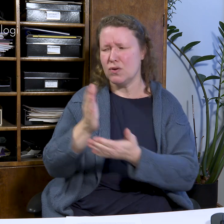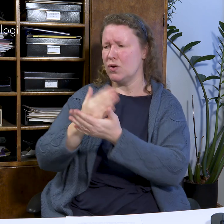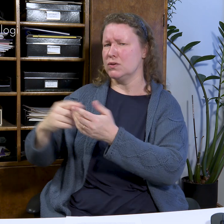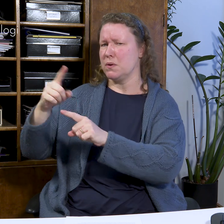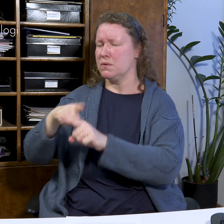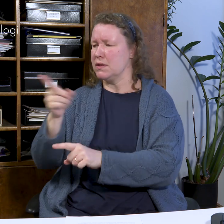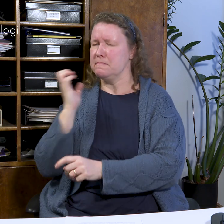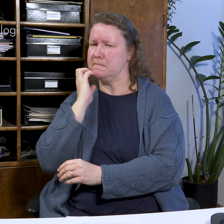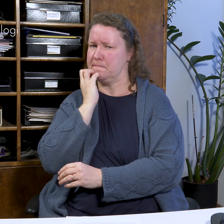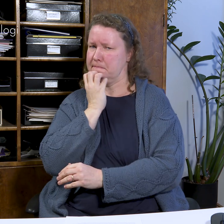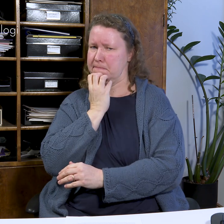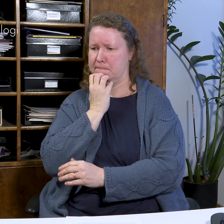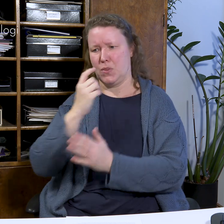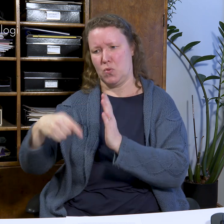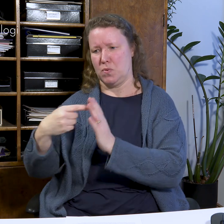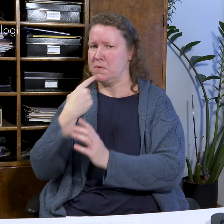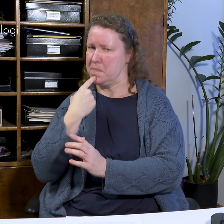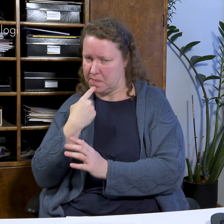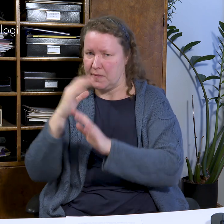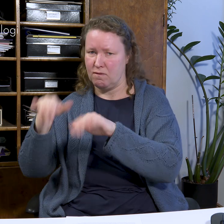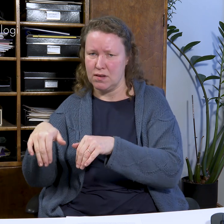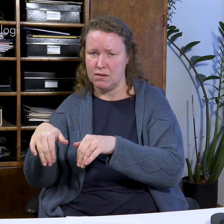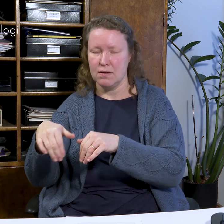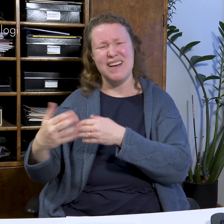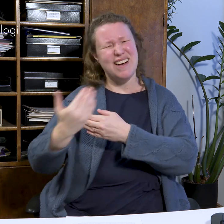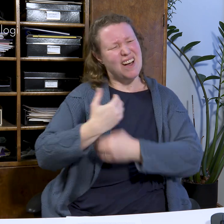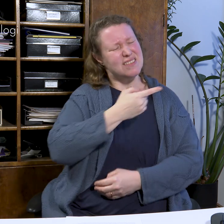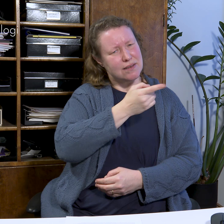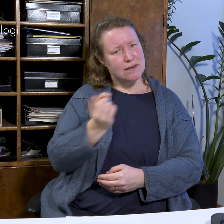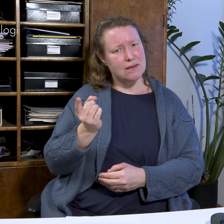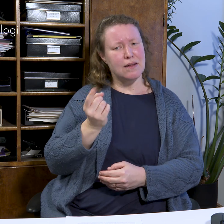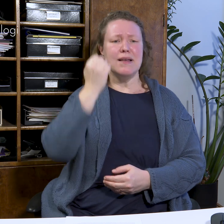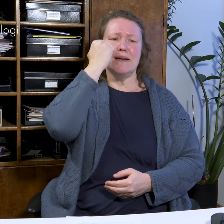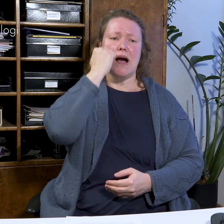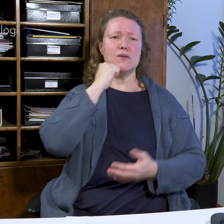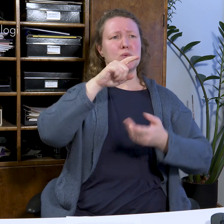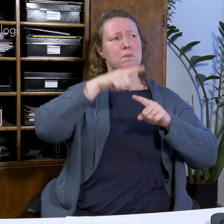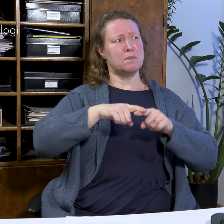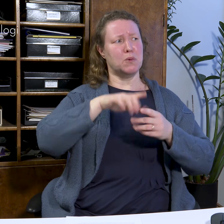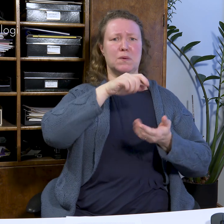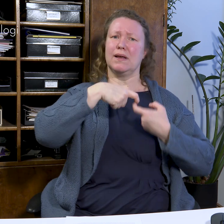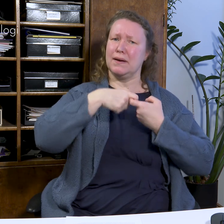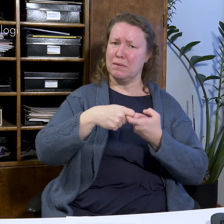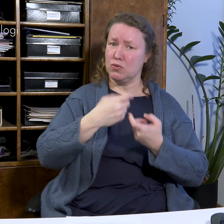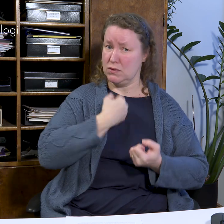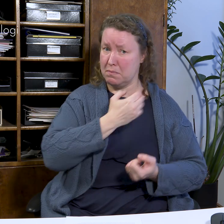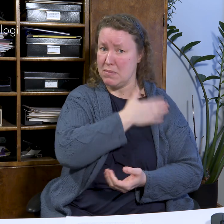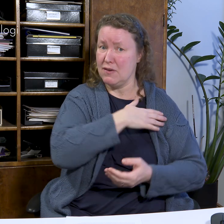mutta toisessa kunnassa ei. Asiakkaat eivät olleet yhdenvertaisia, sillä palvelun saanti riippui siitä, -